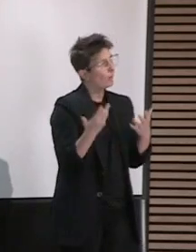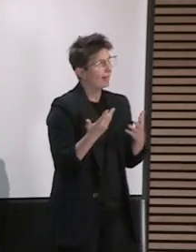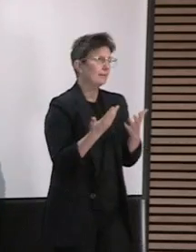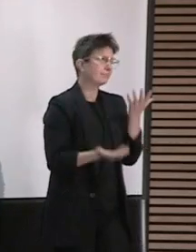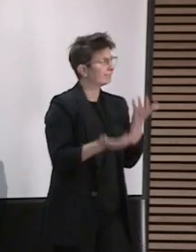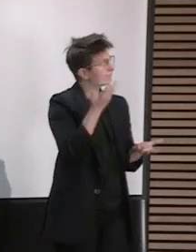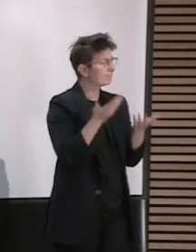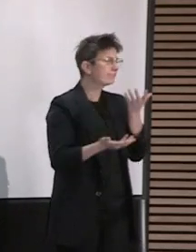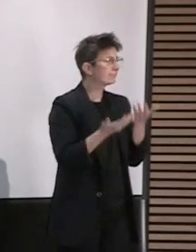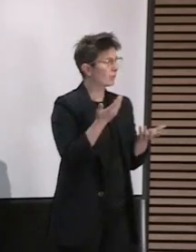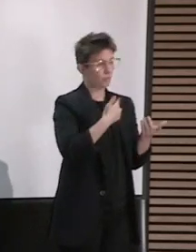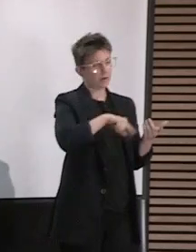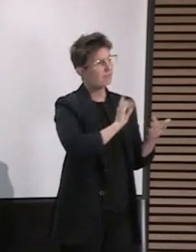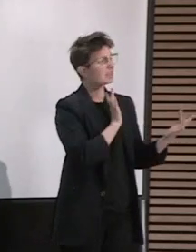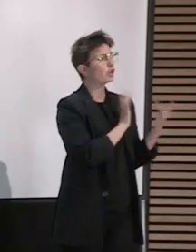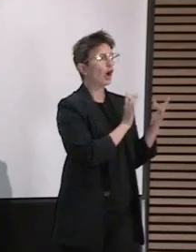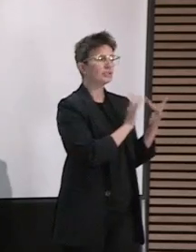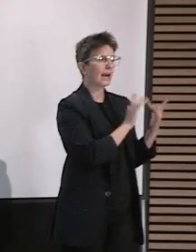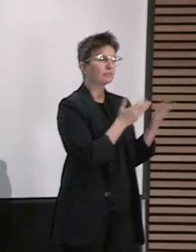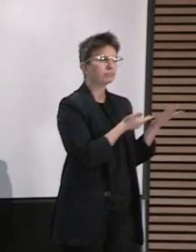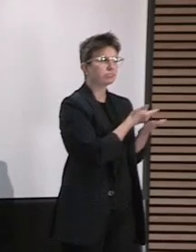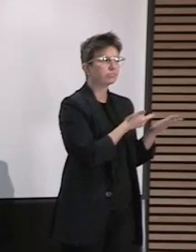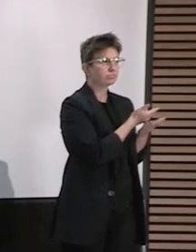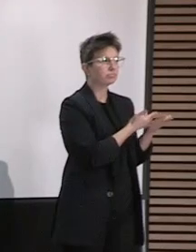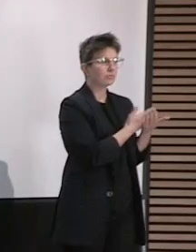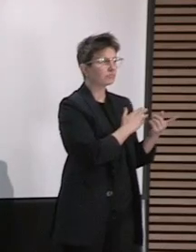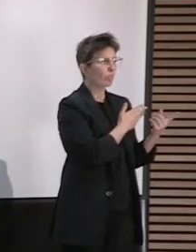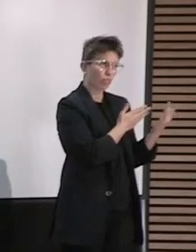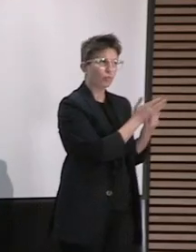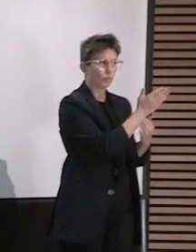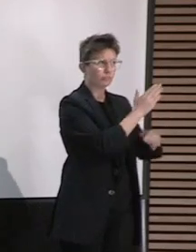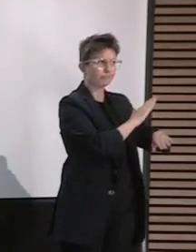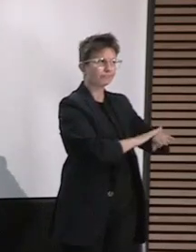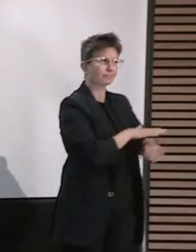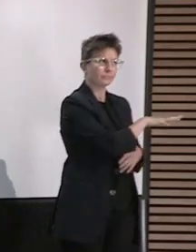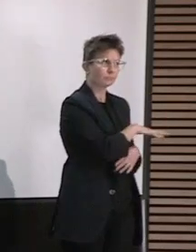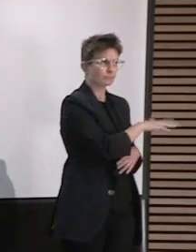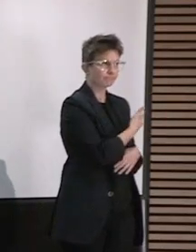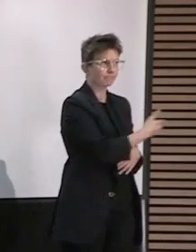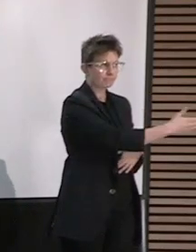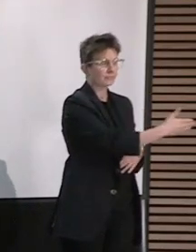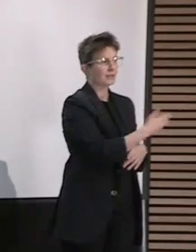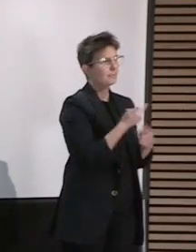te GCSB kei te whai waahi inaianei koinei ahau te whi e